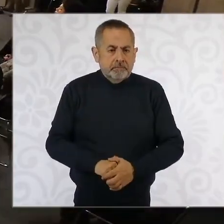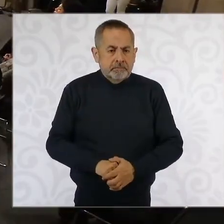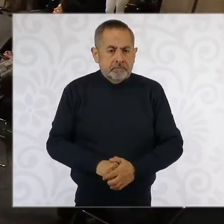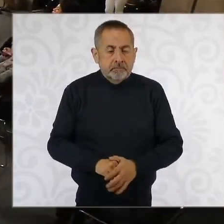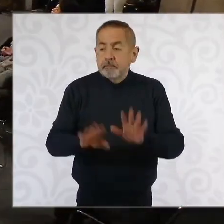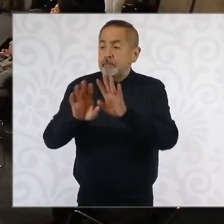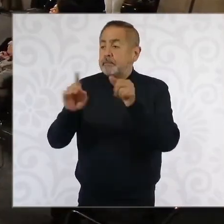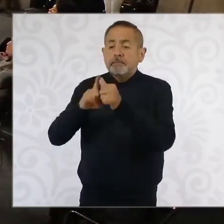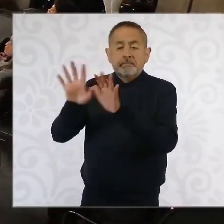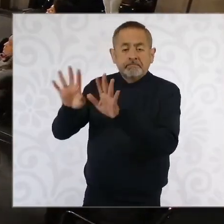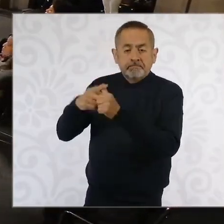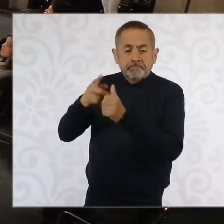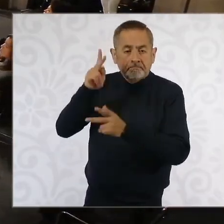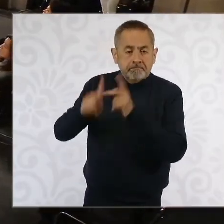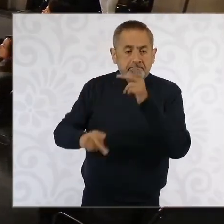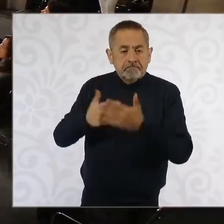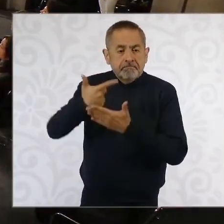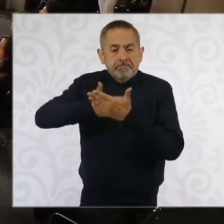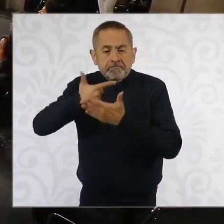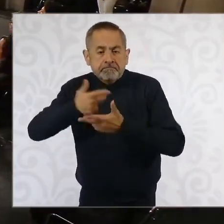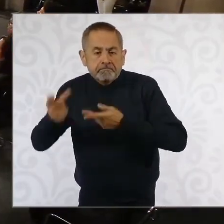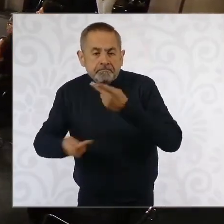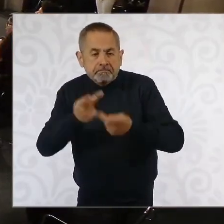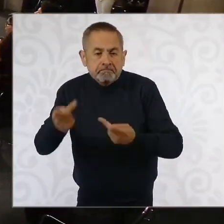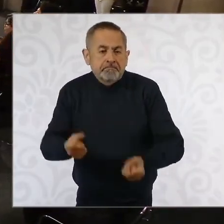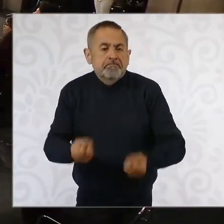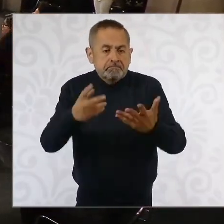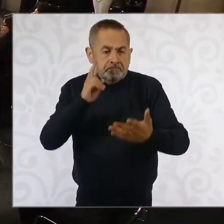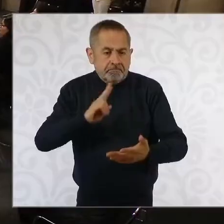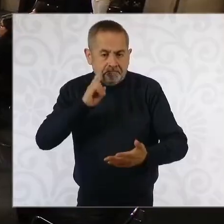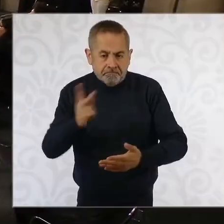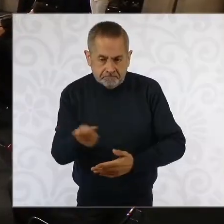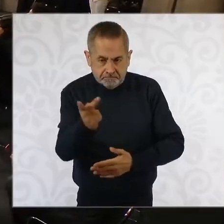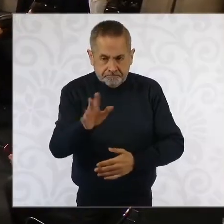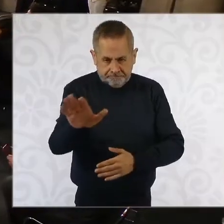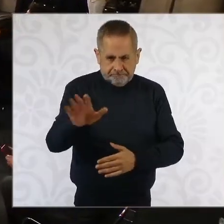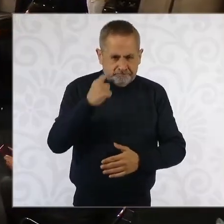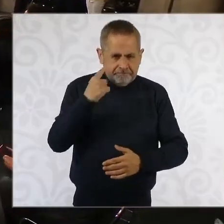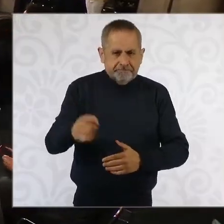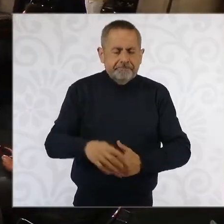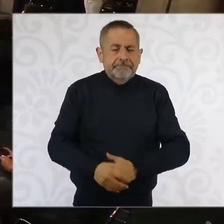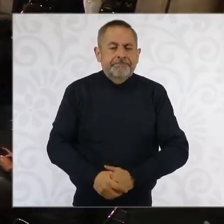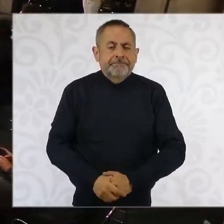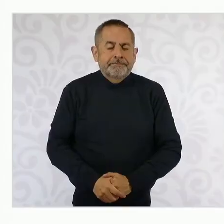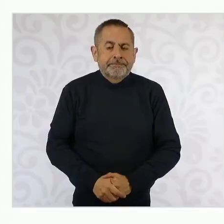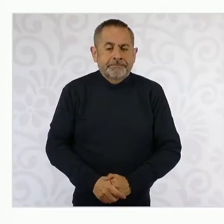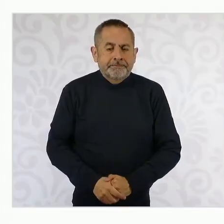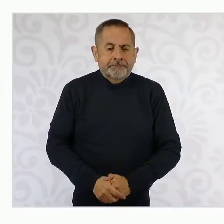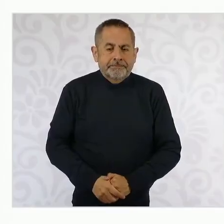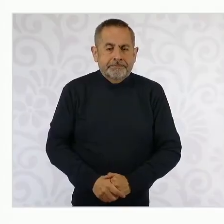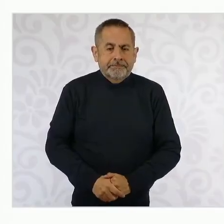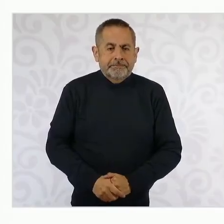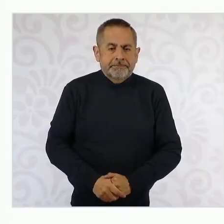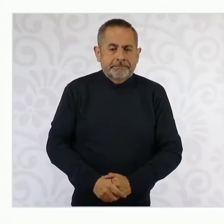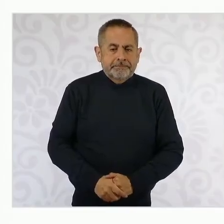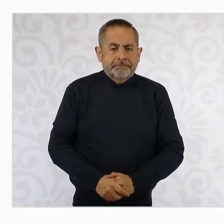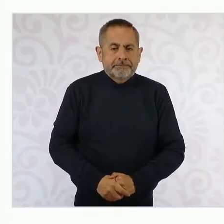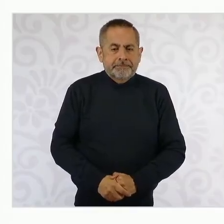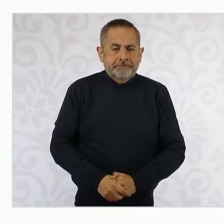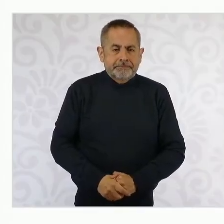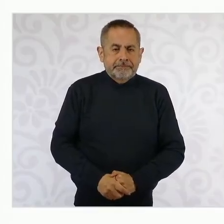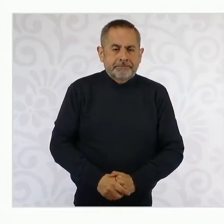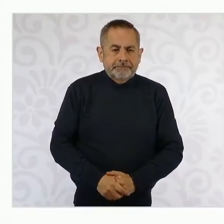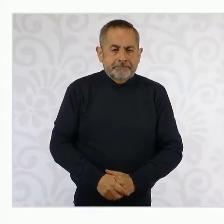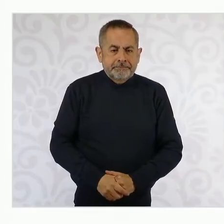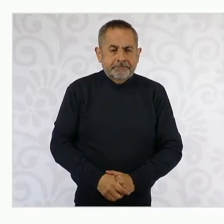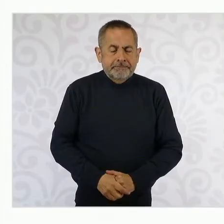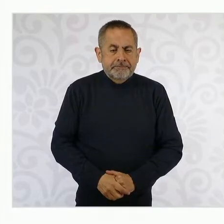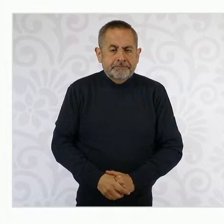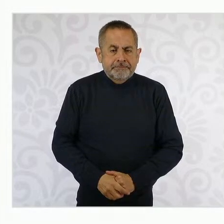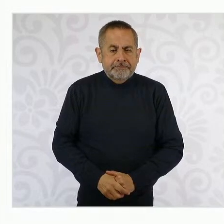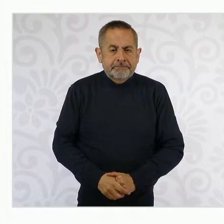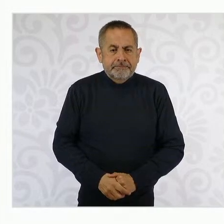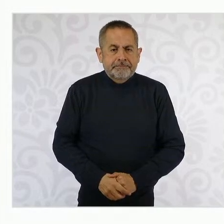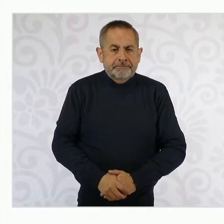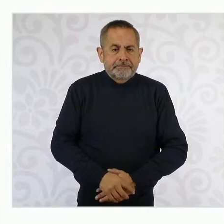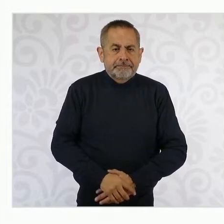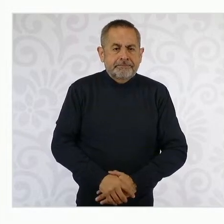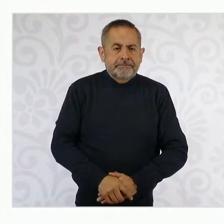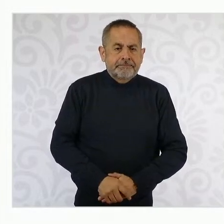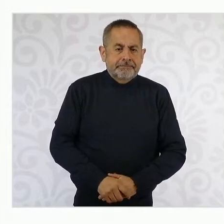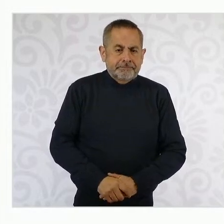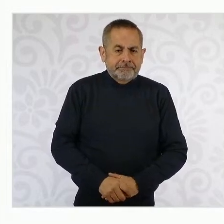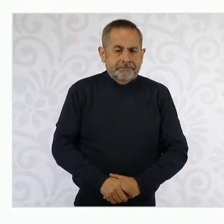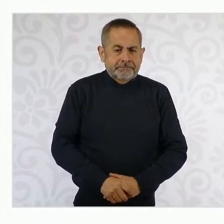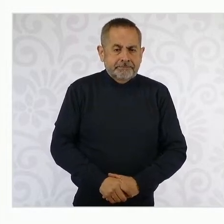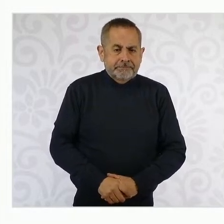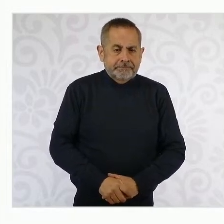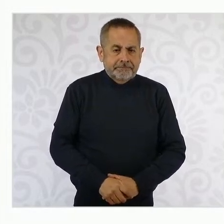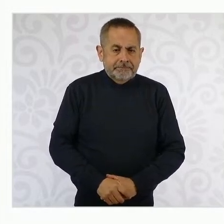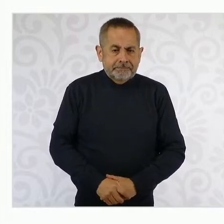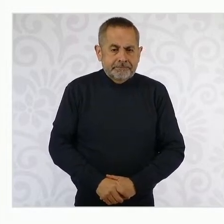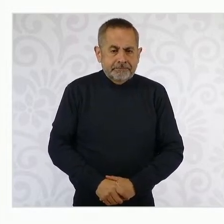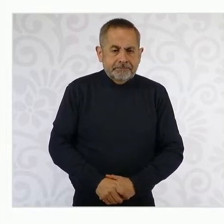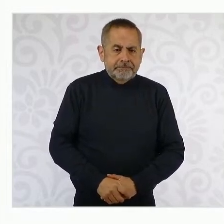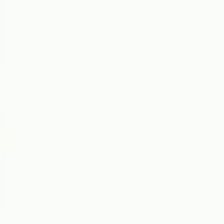encuesta A ver por qué no leen la la está usted de acuerdo desacuerdo con el nombramiento